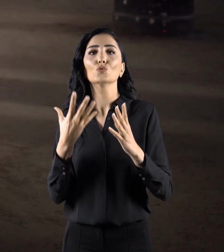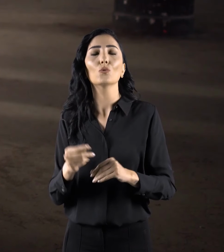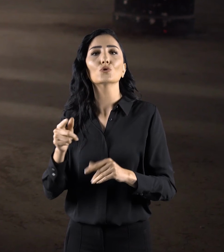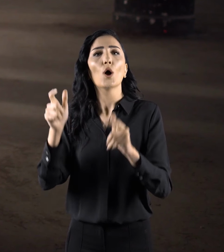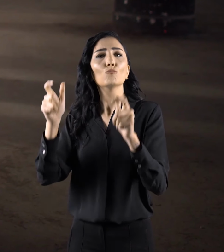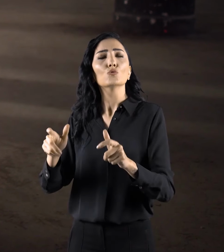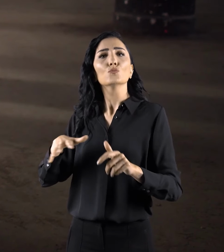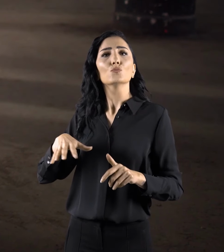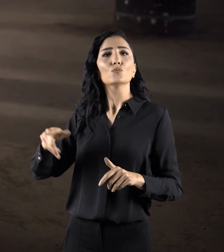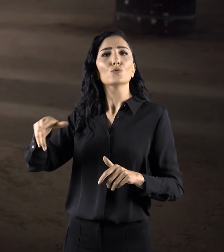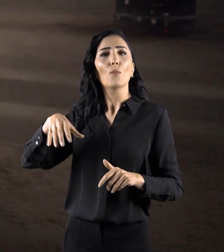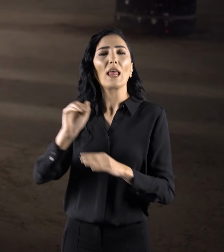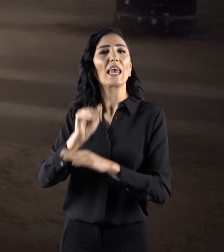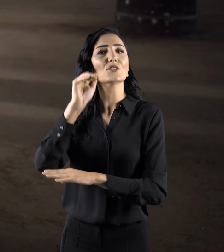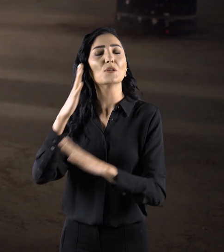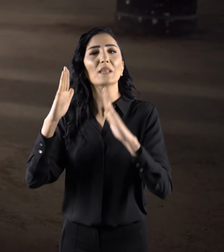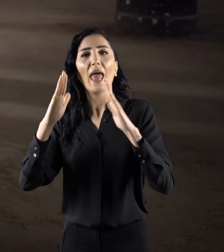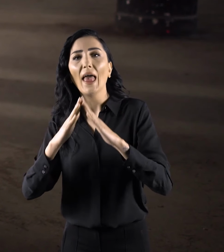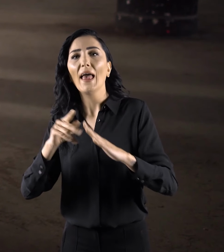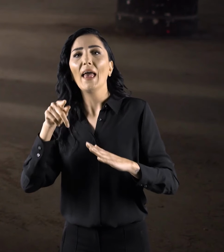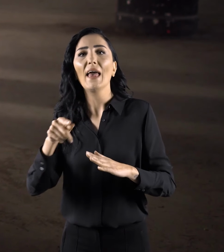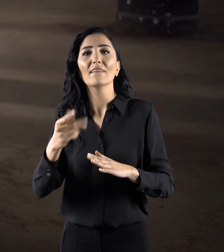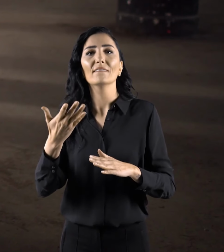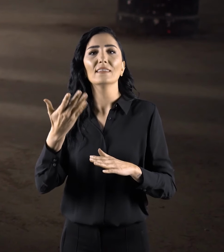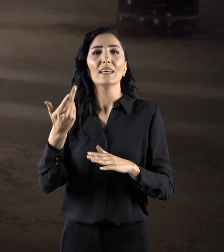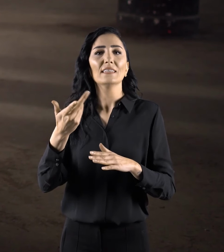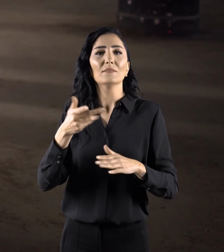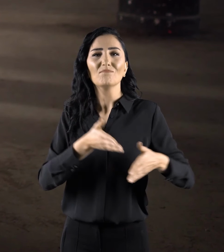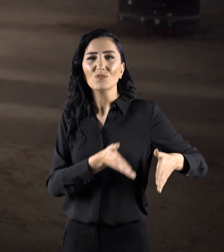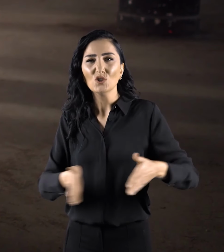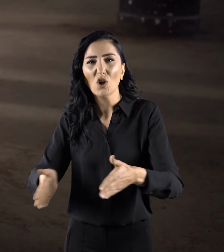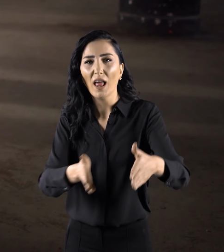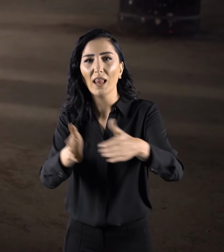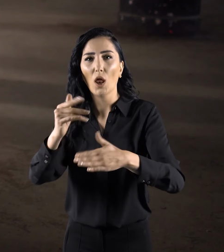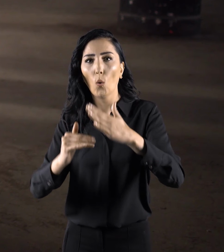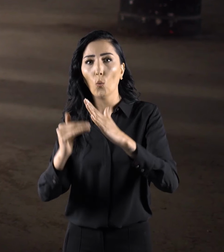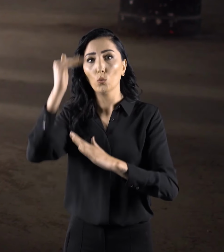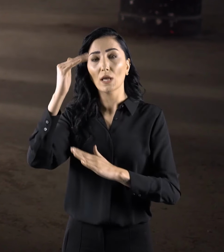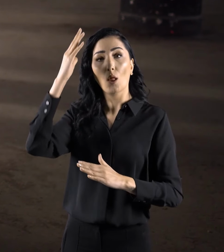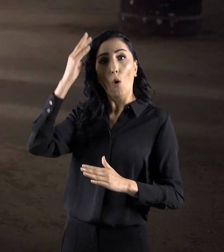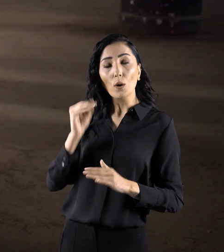Bulunduğumuz bölgede yaşadığımız evlerimizin çaylara ve bentlere göre yüksekliğini öğrenmeli